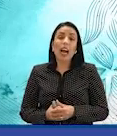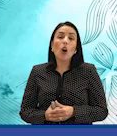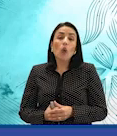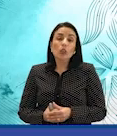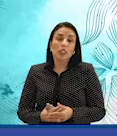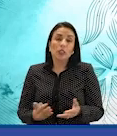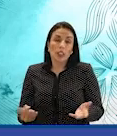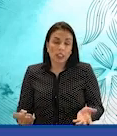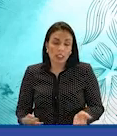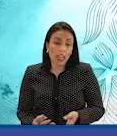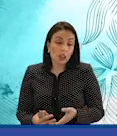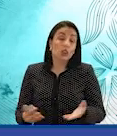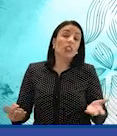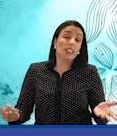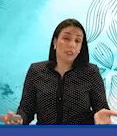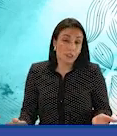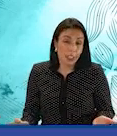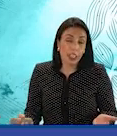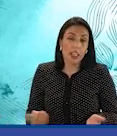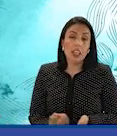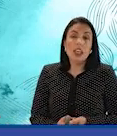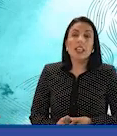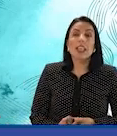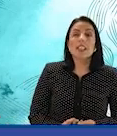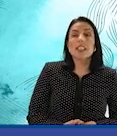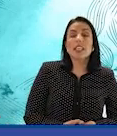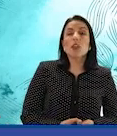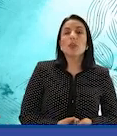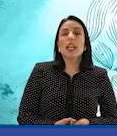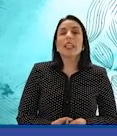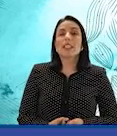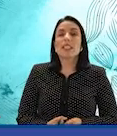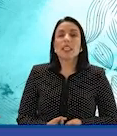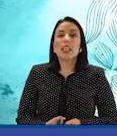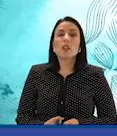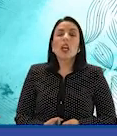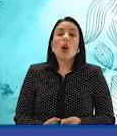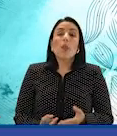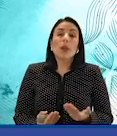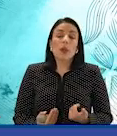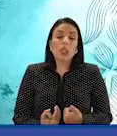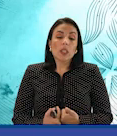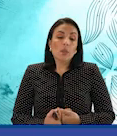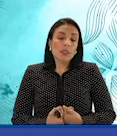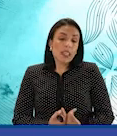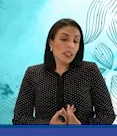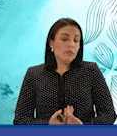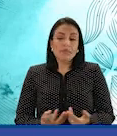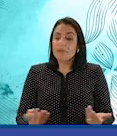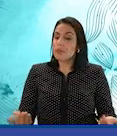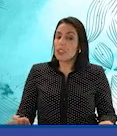ajustes solicitados, si fue que que existieron y que se dieron. ¿Pero qué es lo que ha pasado?